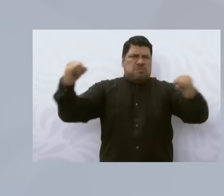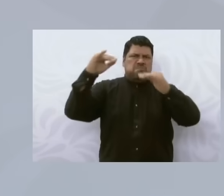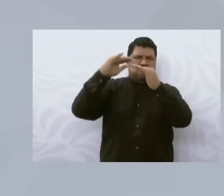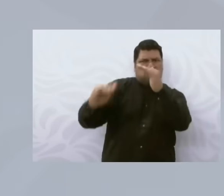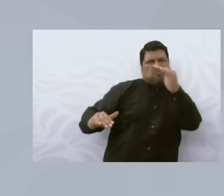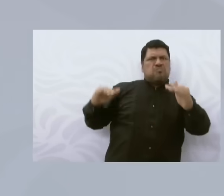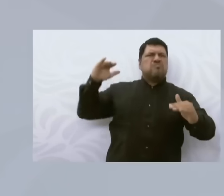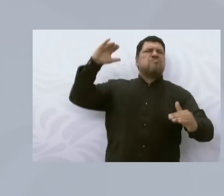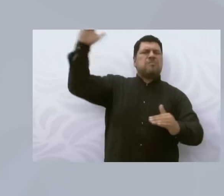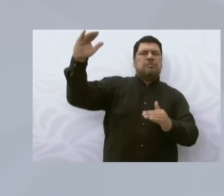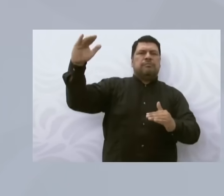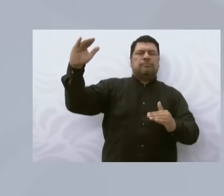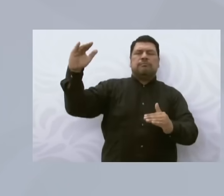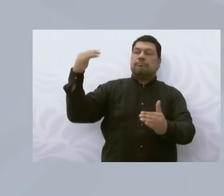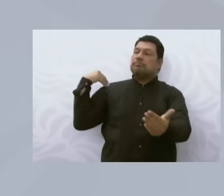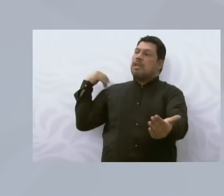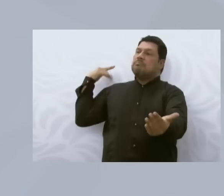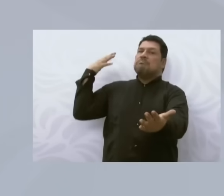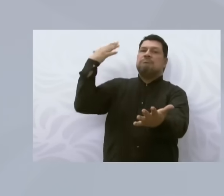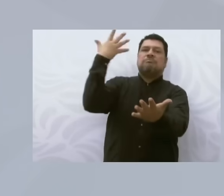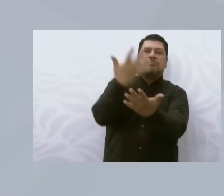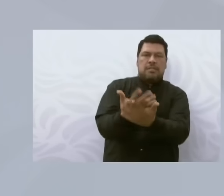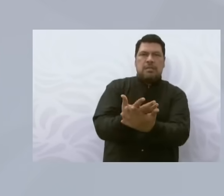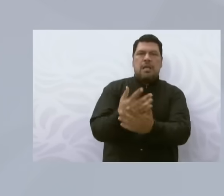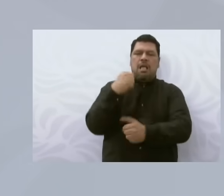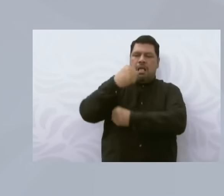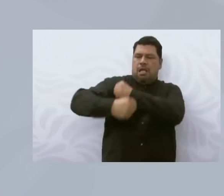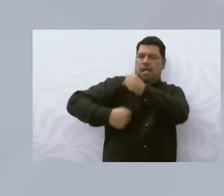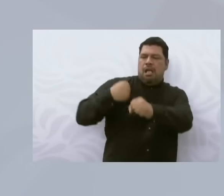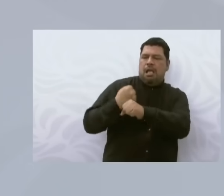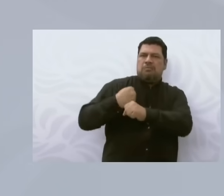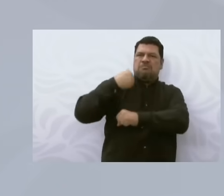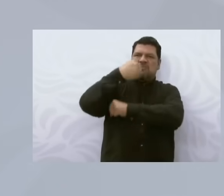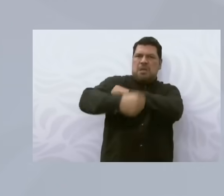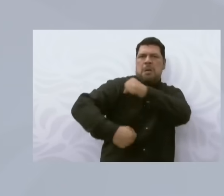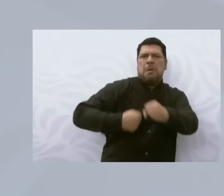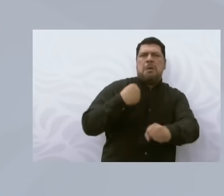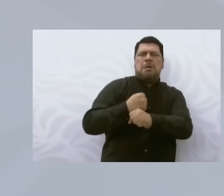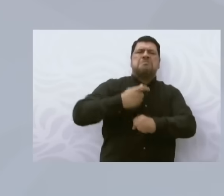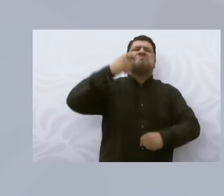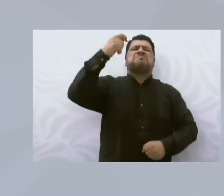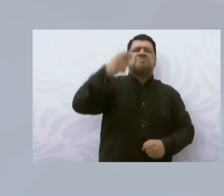año con año recordamos estas gloriosas acciones como la gesta heroica del puerto de Veracruz